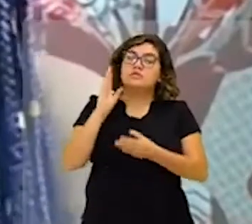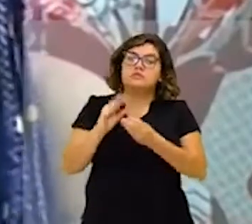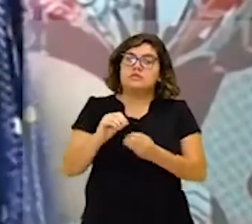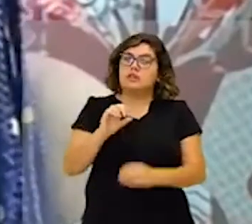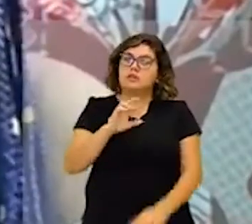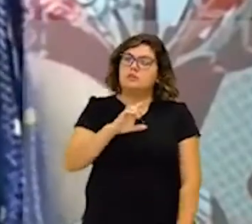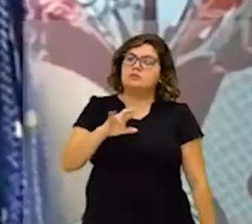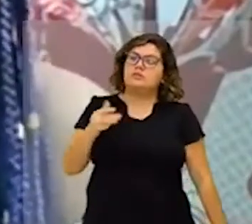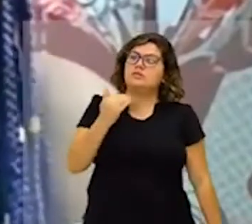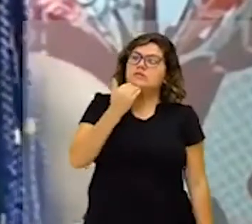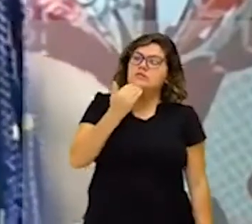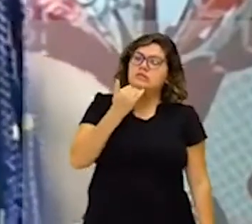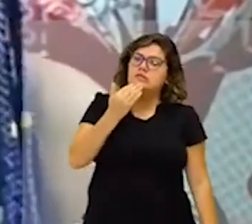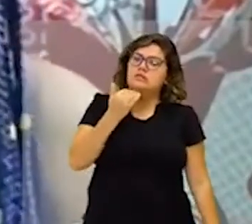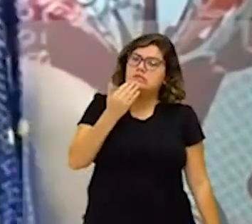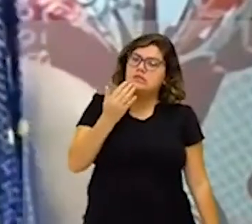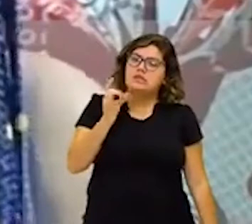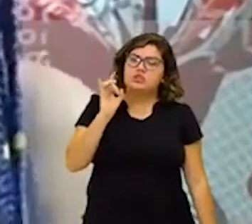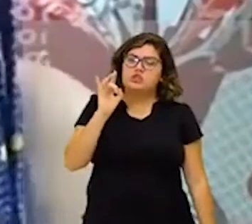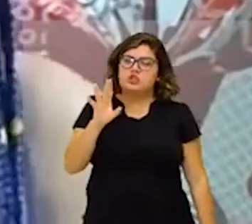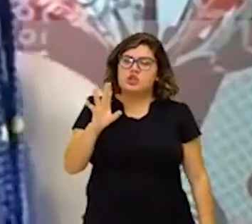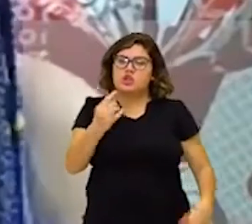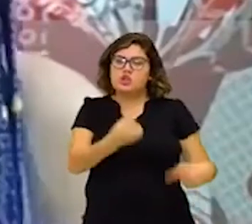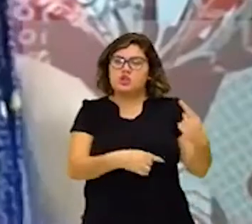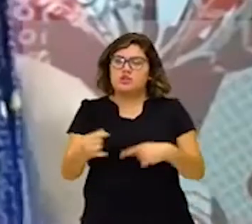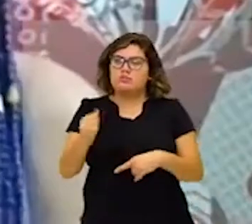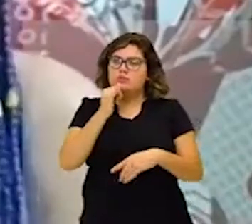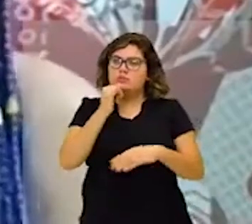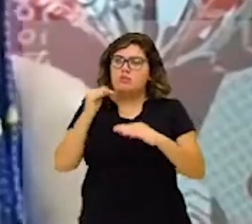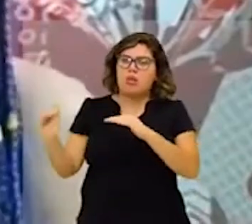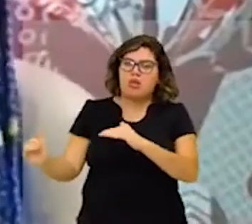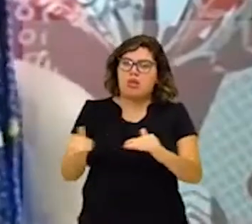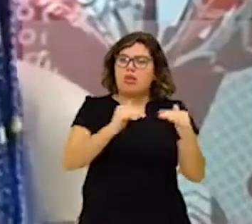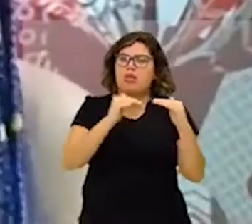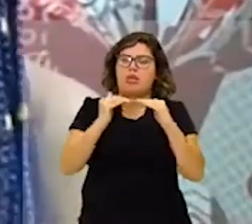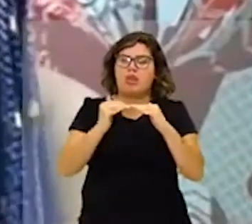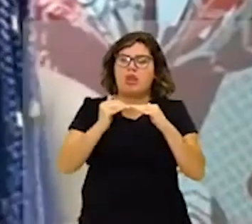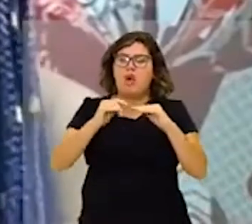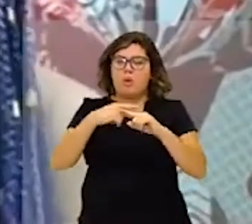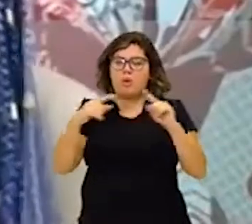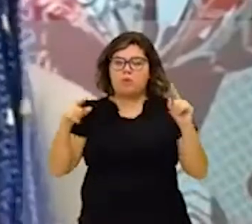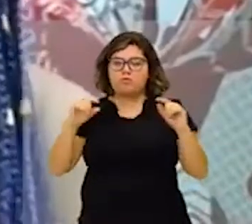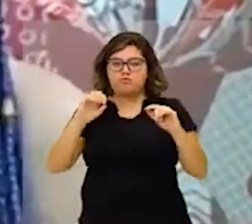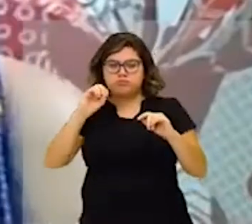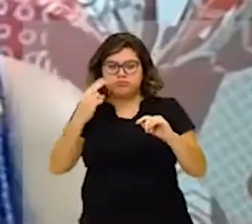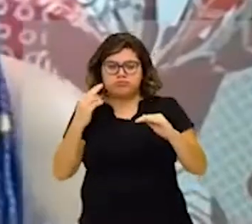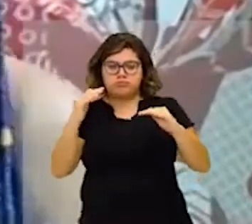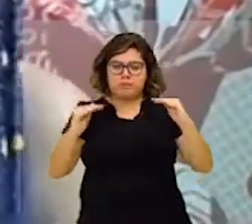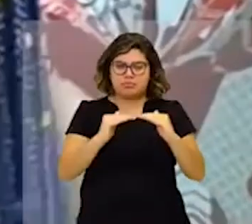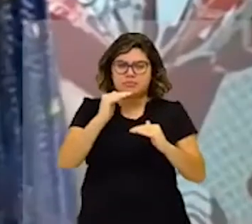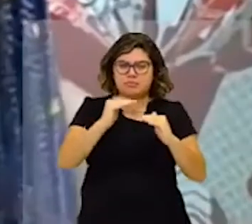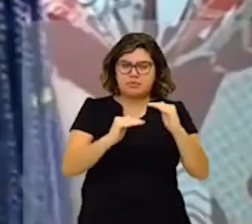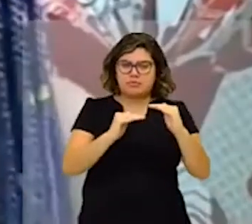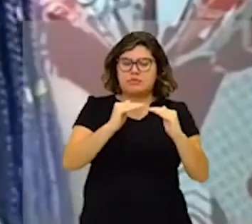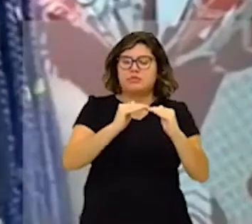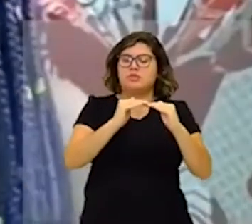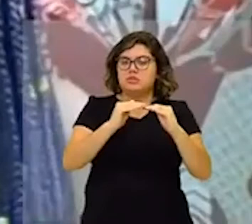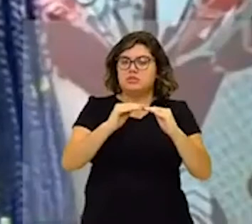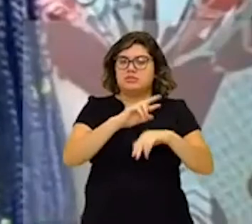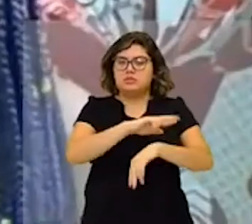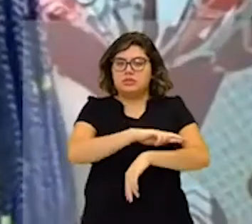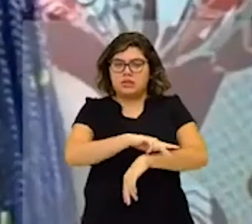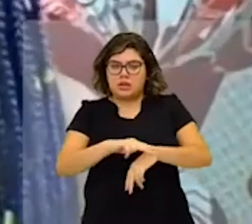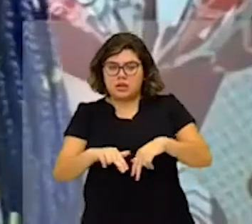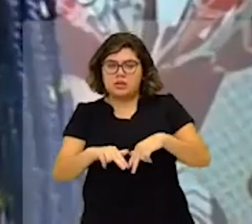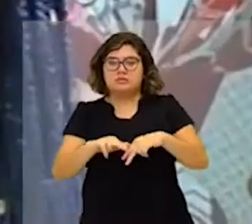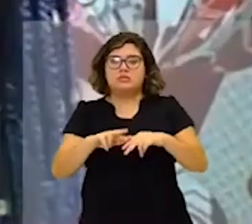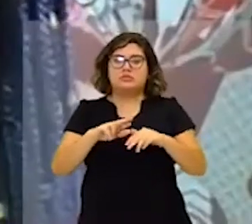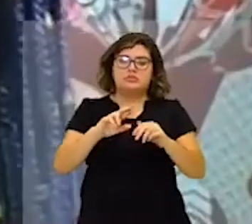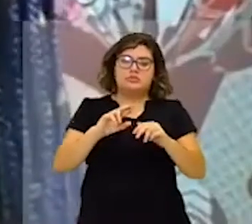discussões como igualdade ou proporcionalidade de de raça e gênero como aconteceu na na cobrança do